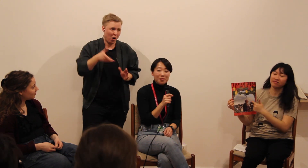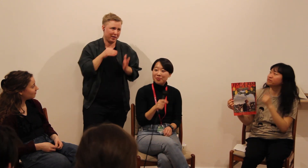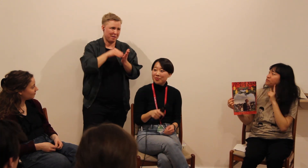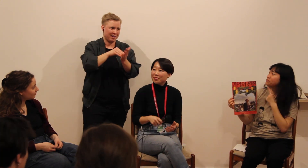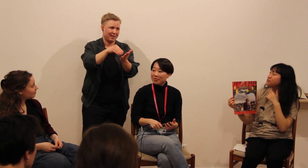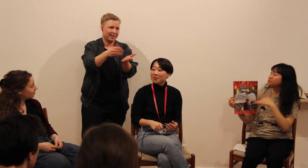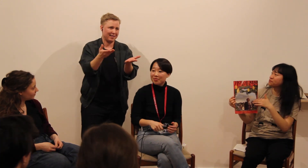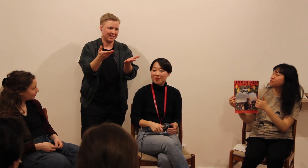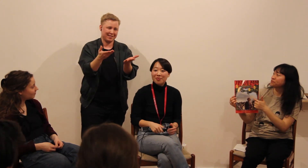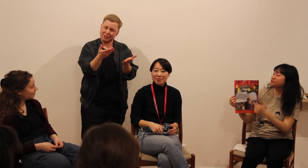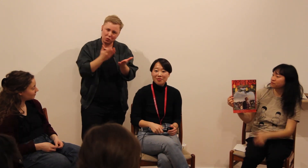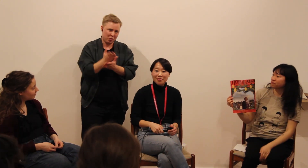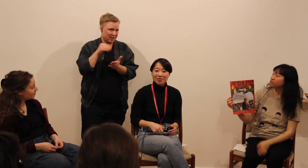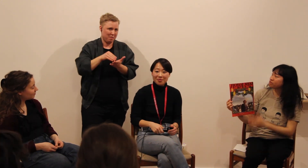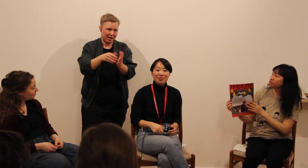Ja die Tauben sind irgendwie doch damit verbunden.